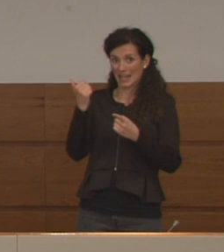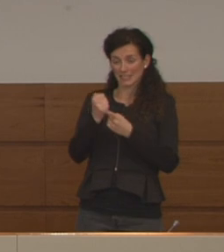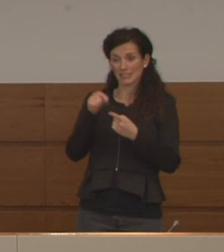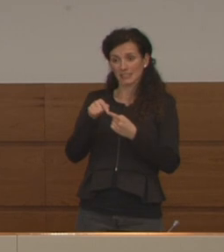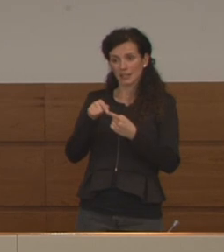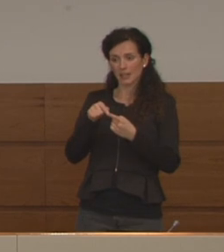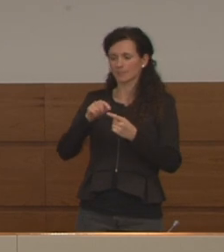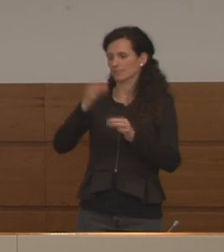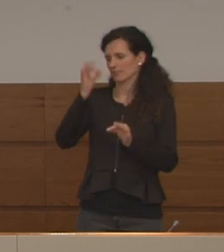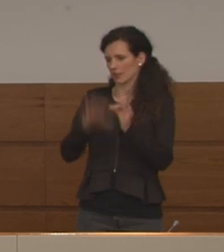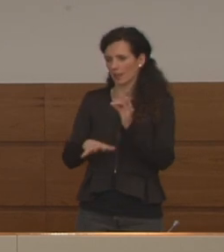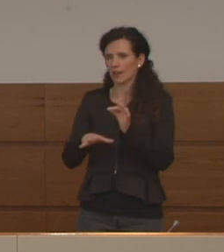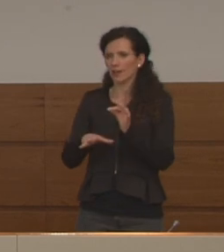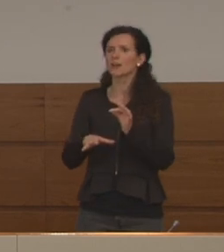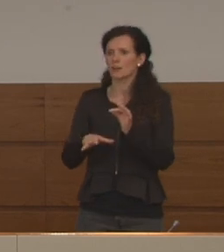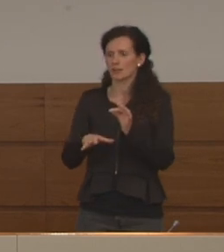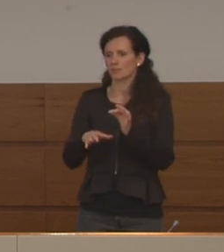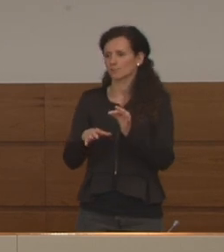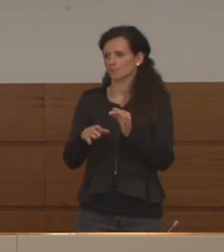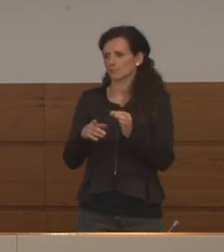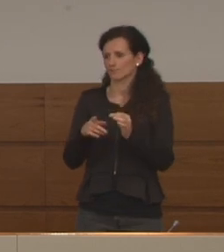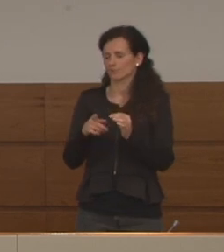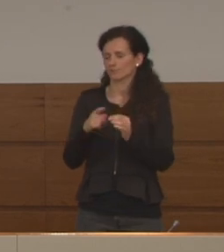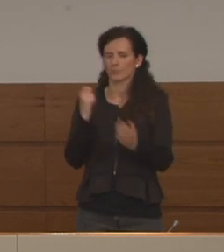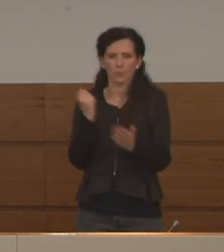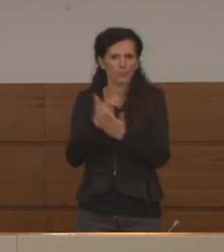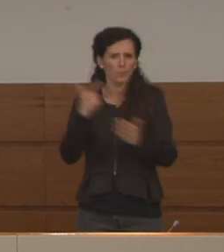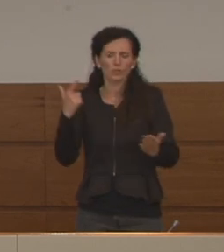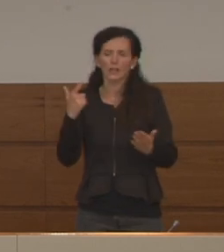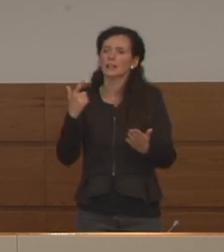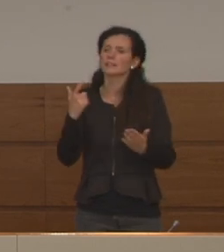condizione imprescindibile, fondamentale per la riapertura nella fase 2?